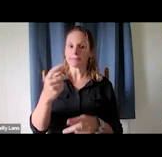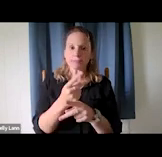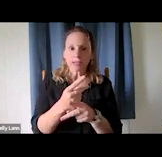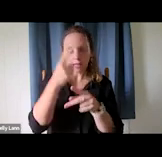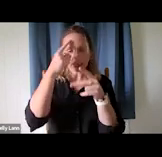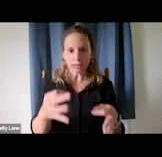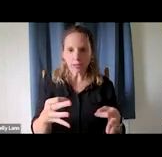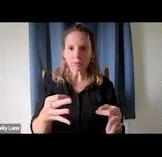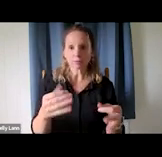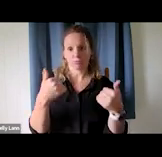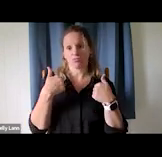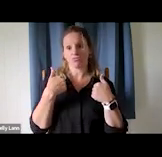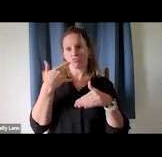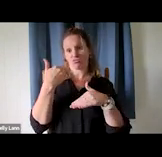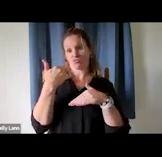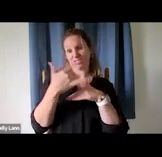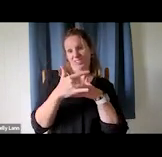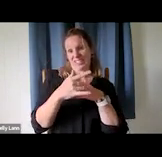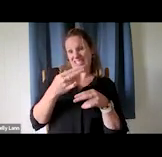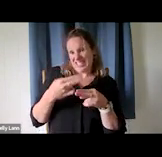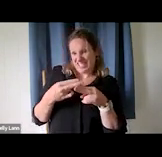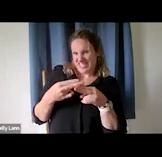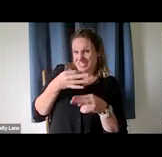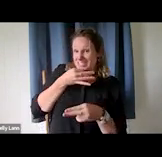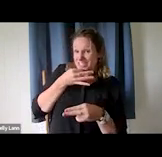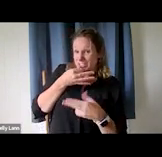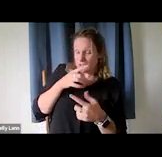deberíamos tener eso disponible muy pronto en el curso en línea SOAR.